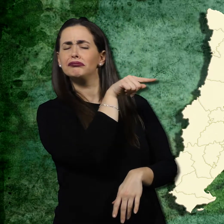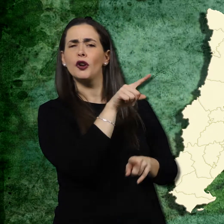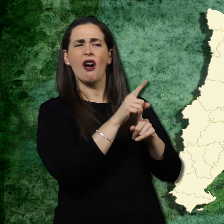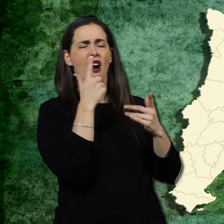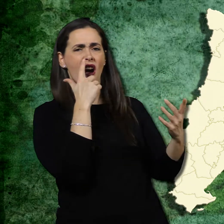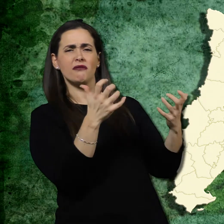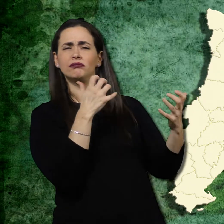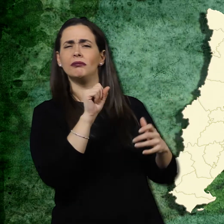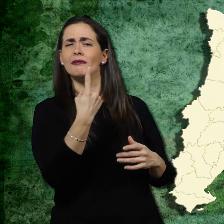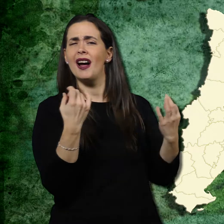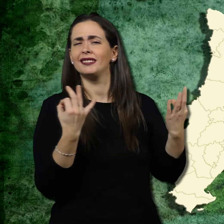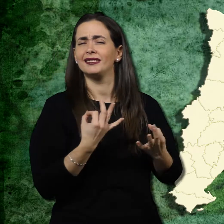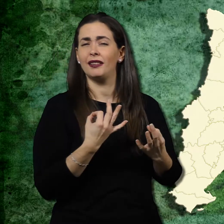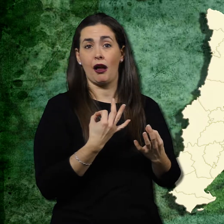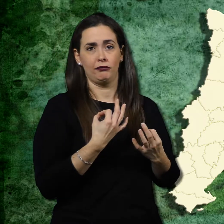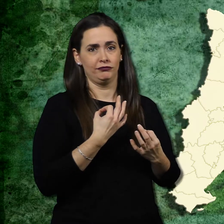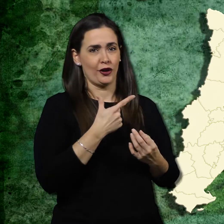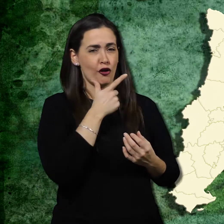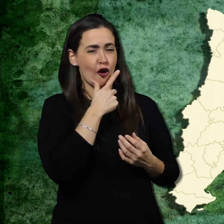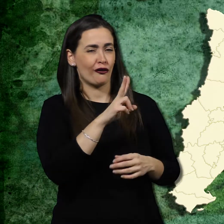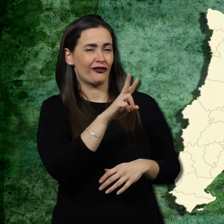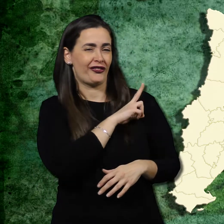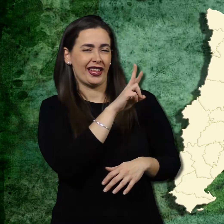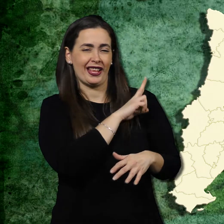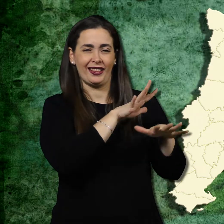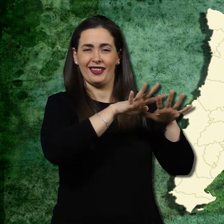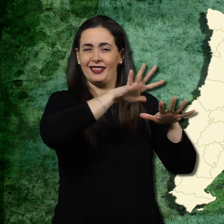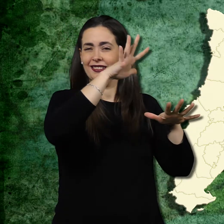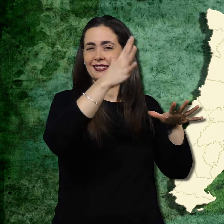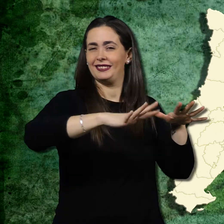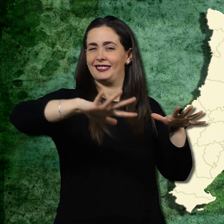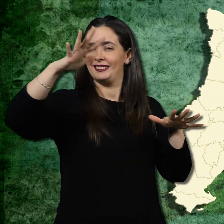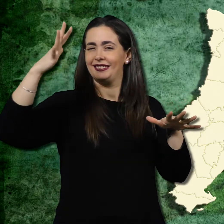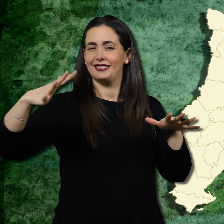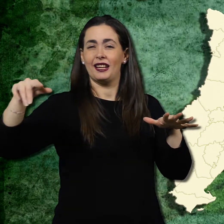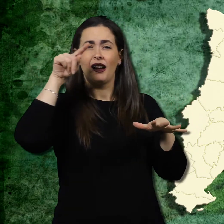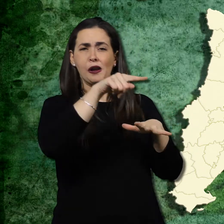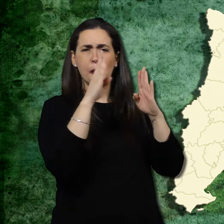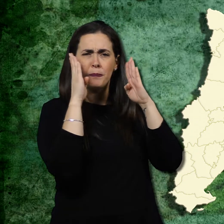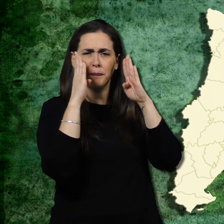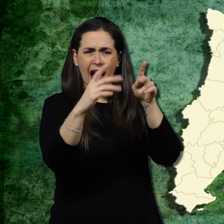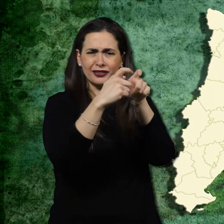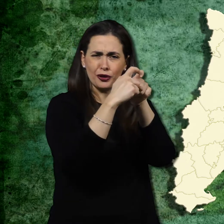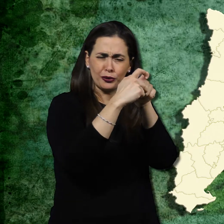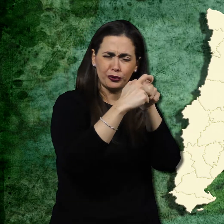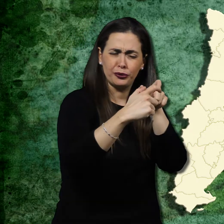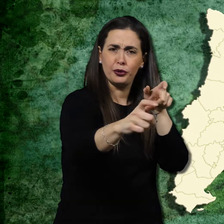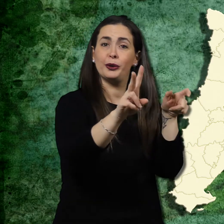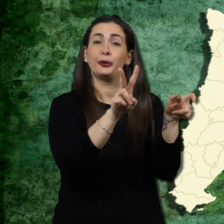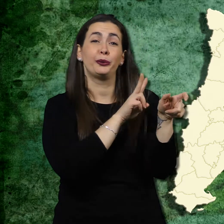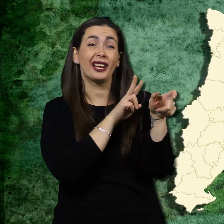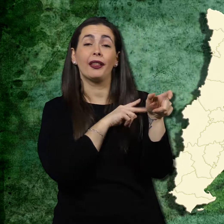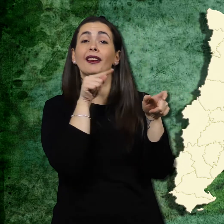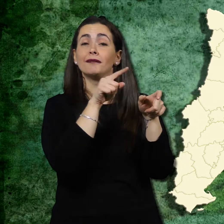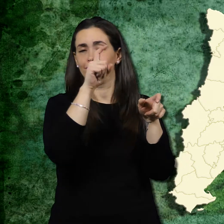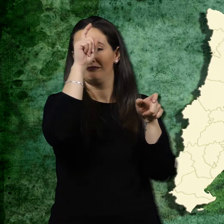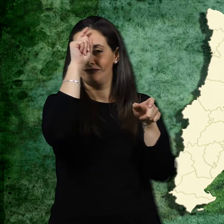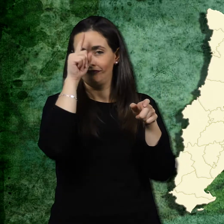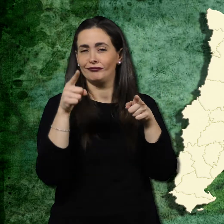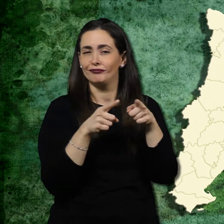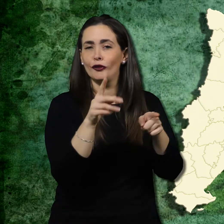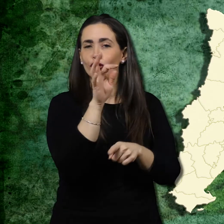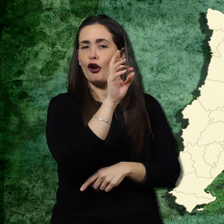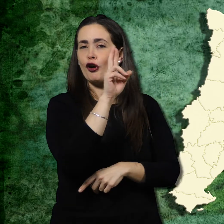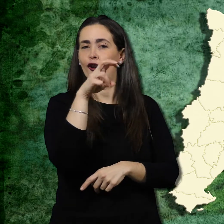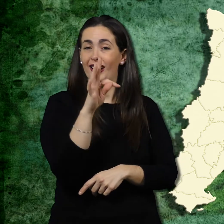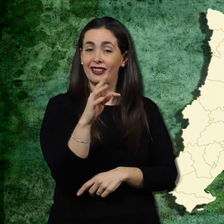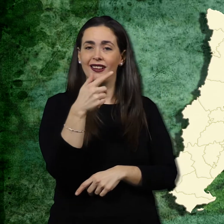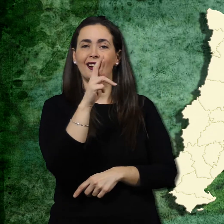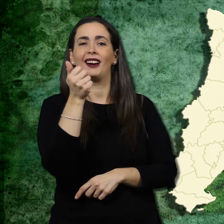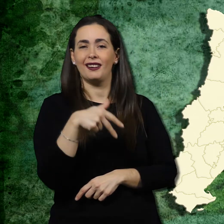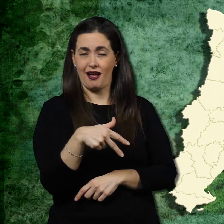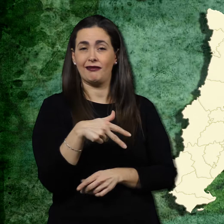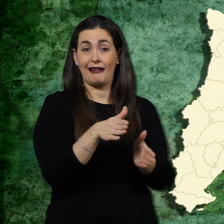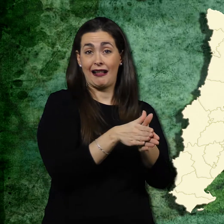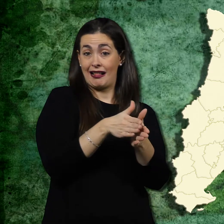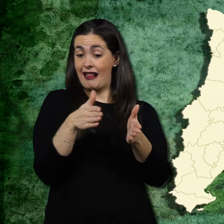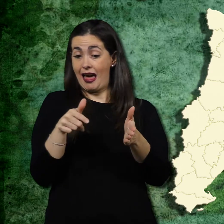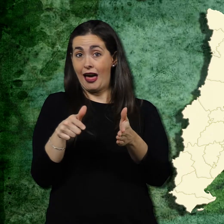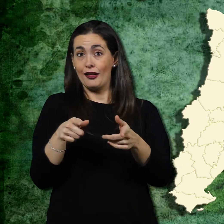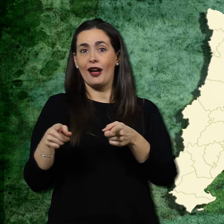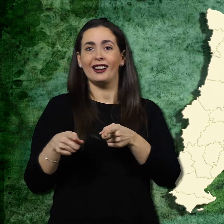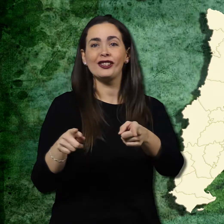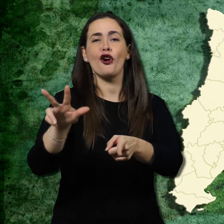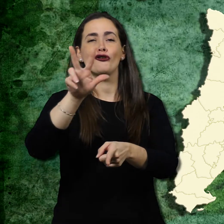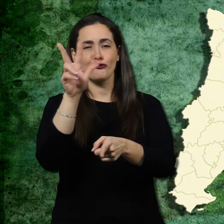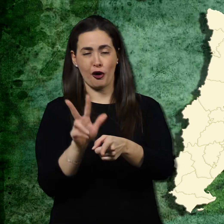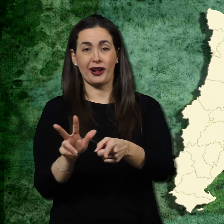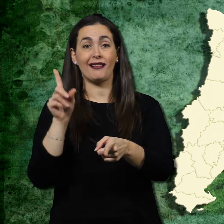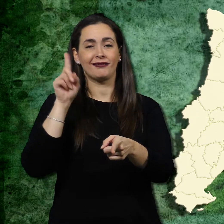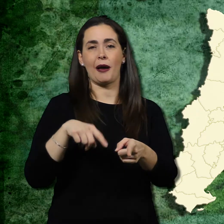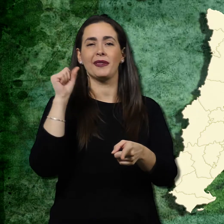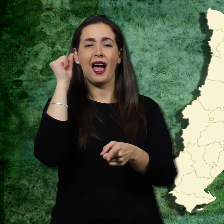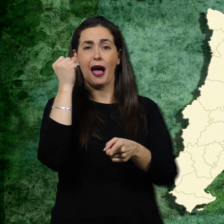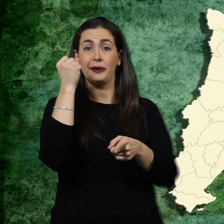Destacat: Envoltada per un corredor verd, el Torrent Gran, a la ribera del riu Llobregat, i situada